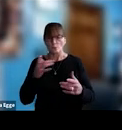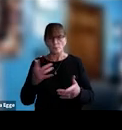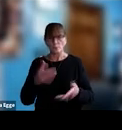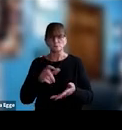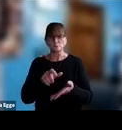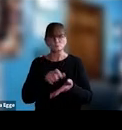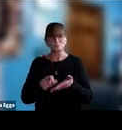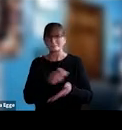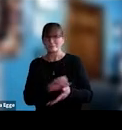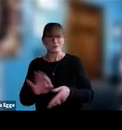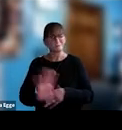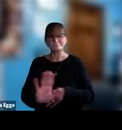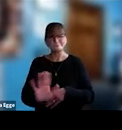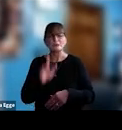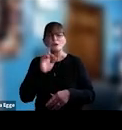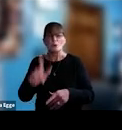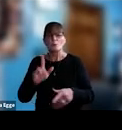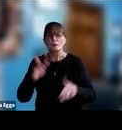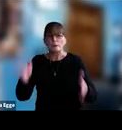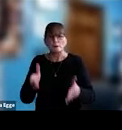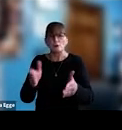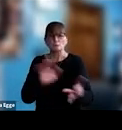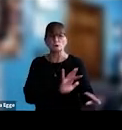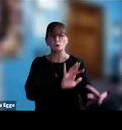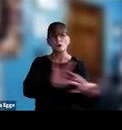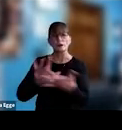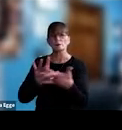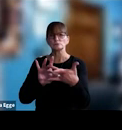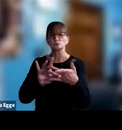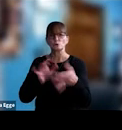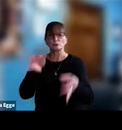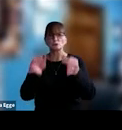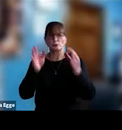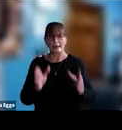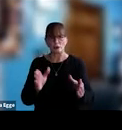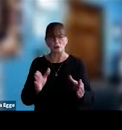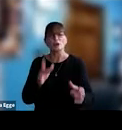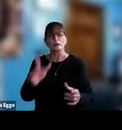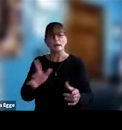Definitivamente yo los animo a que se pongan en contacto con un adjudicador en esas situaciones